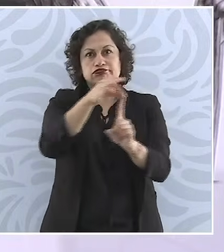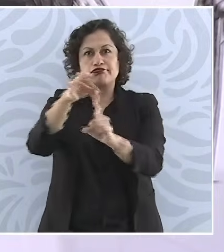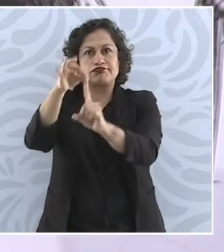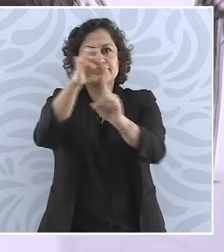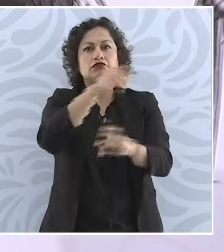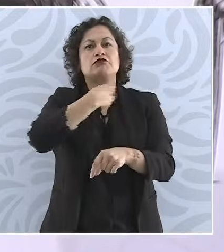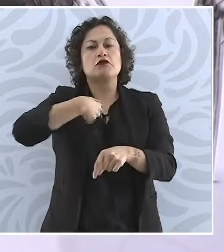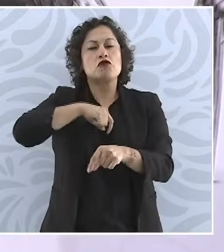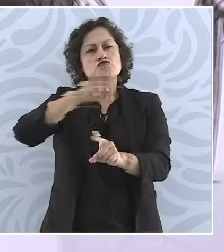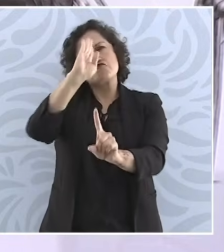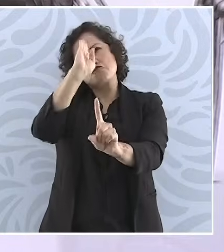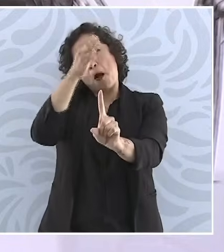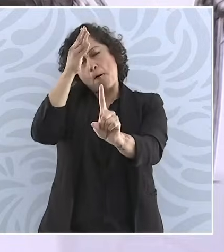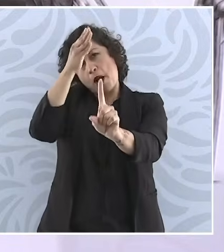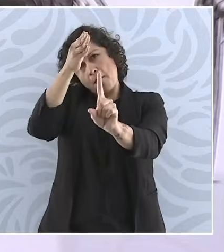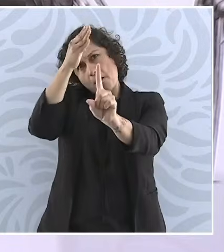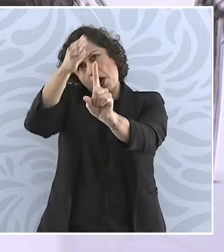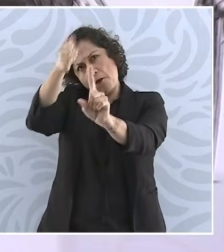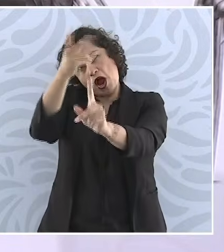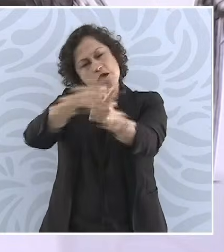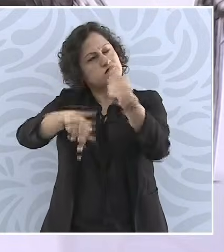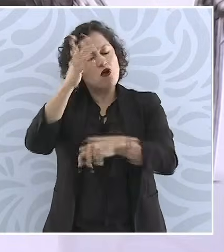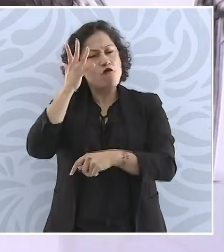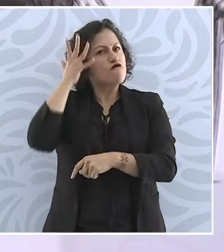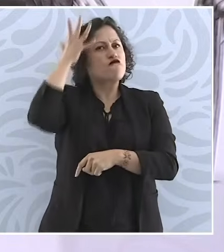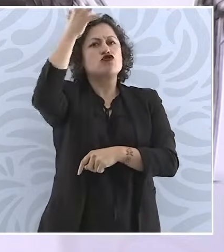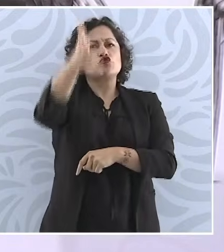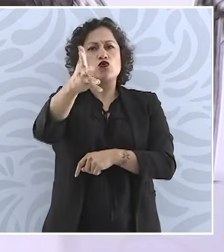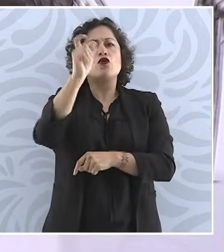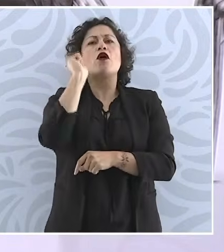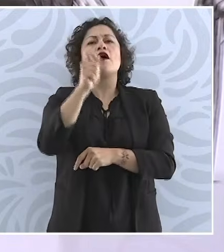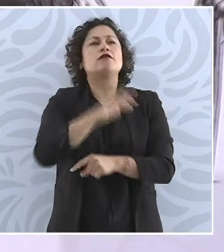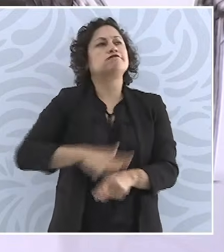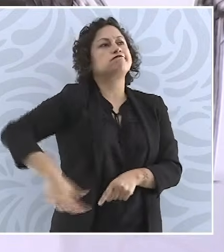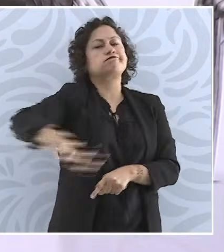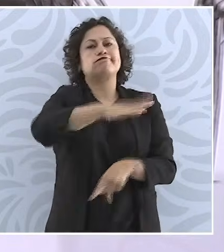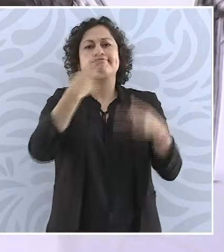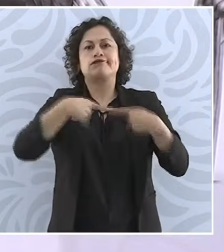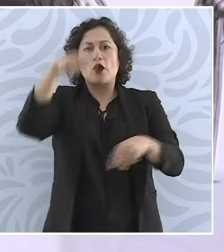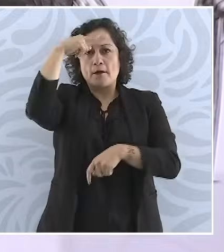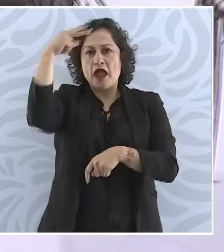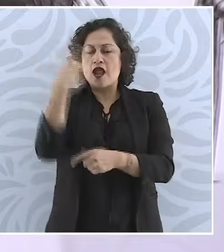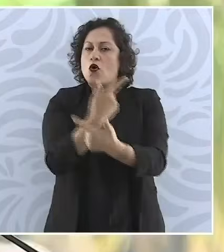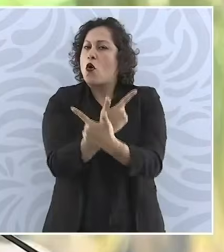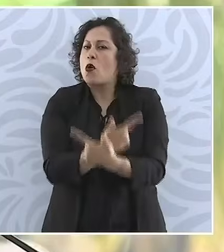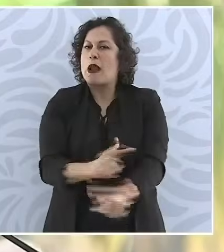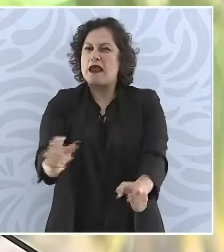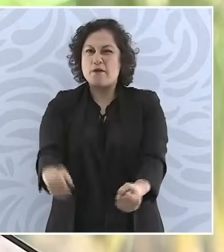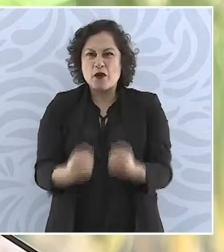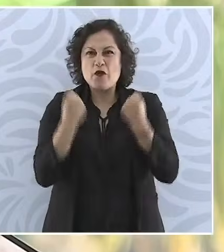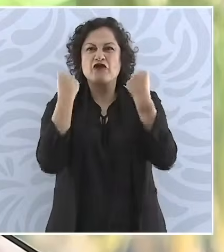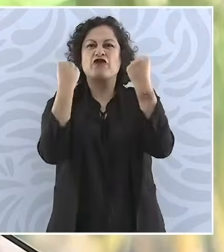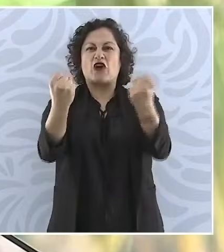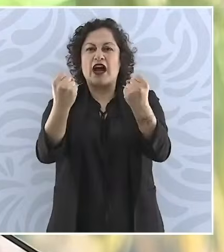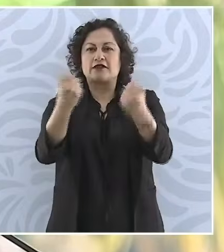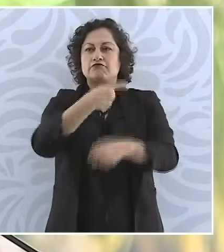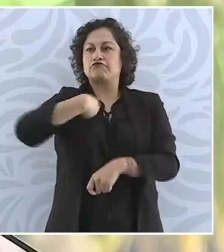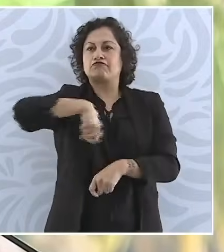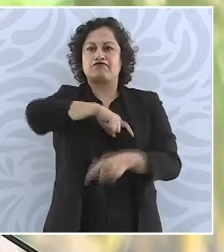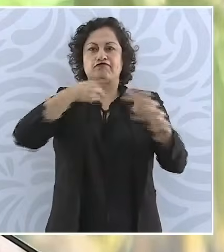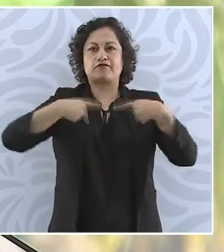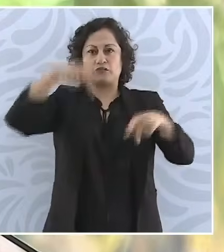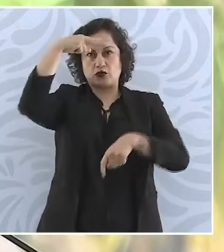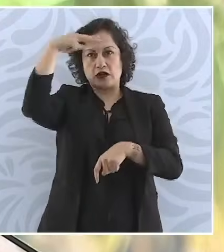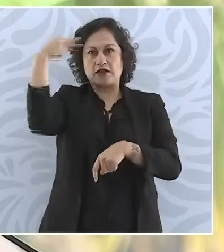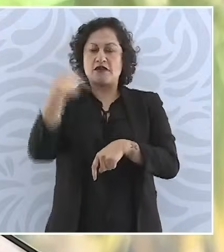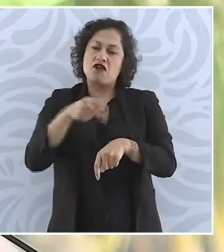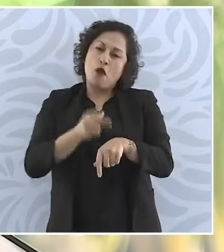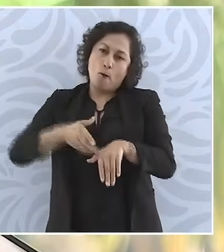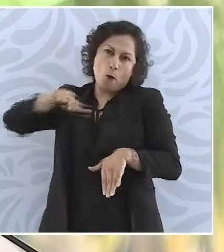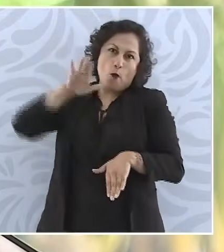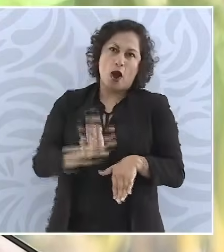nuestro porvenir como Pueblo libre y fuerte como pueblo que sabrá dejar hda huella constructiva y